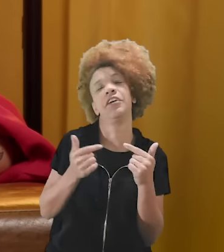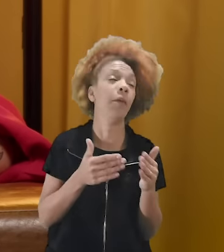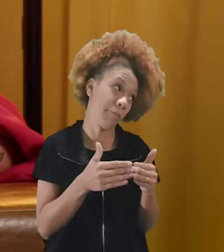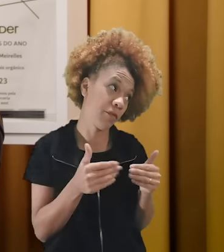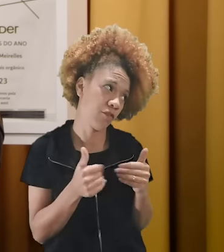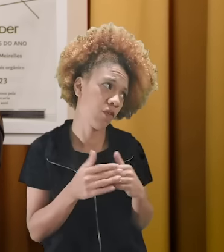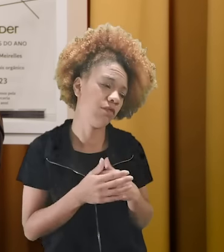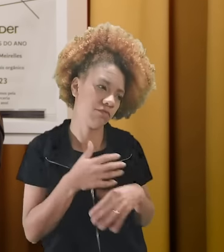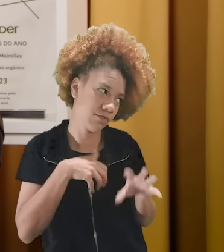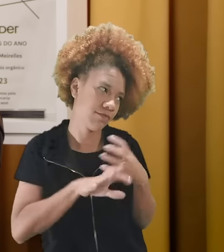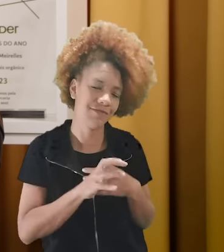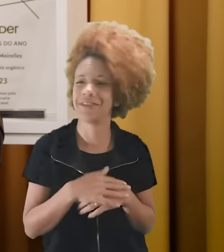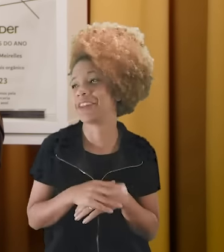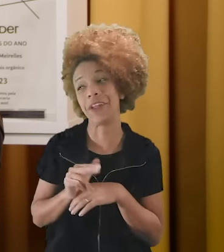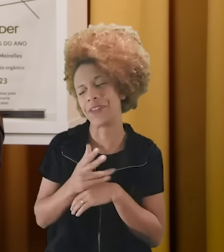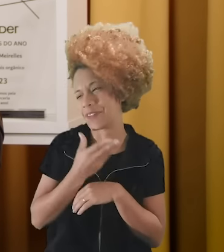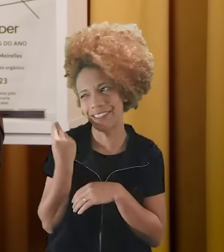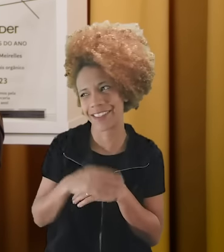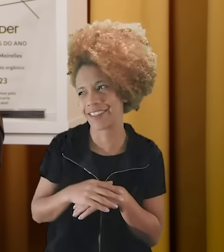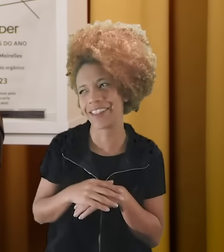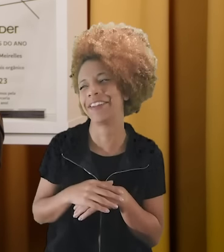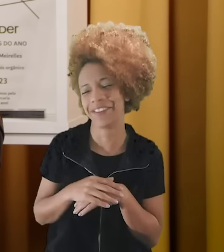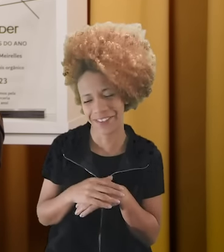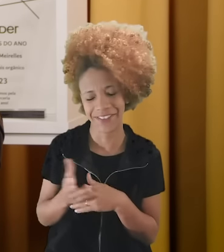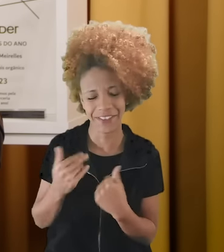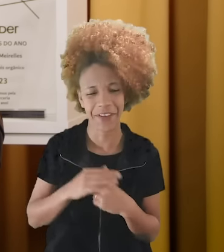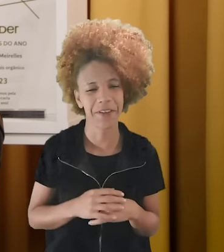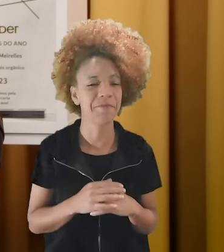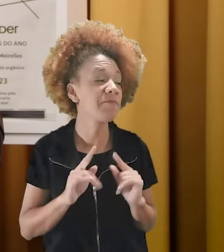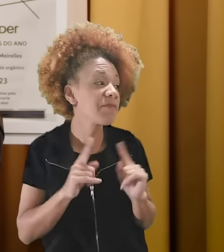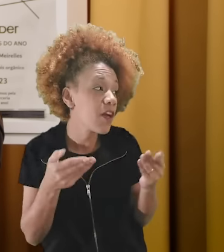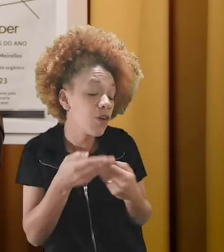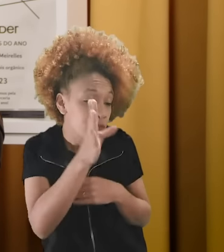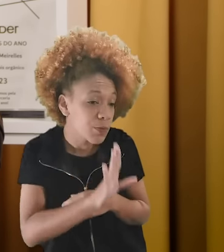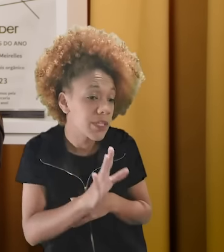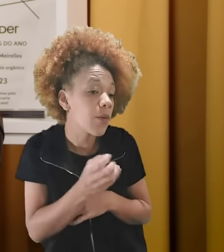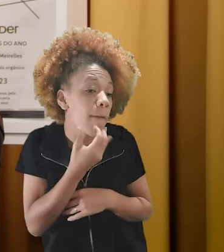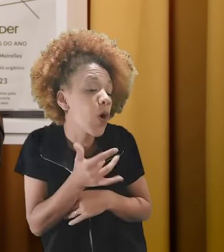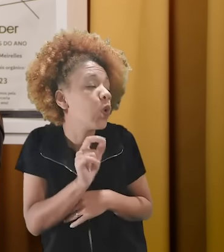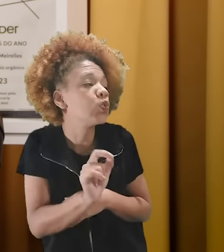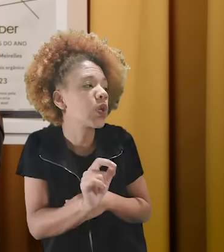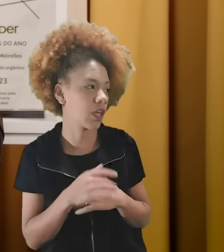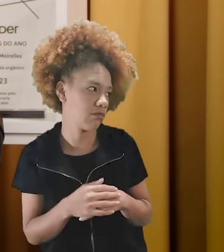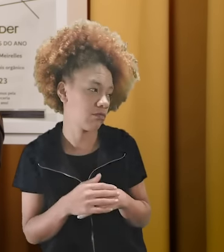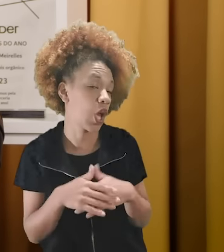seja seja empática inesquecível Tá bom vamos lá hoje o Brasil ele é bom em quê Qual qual é